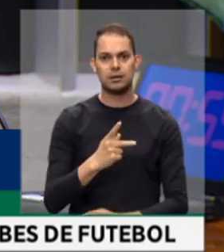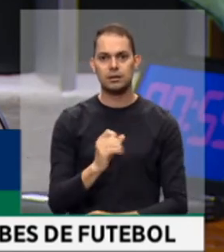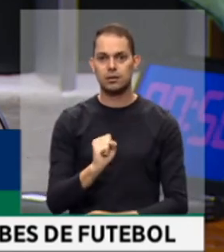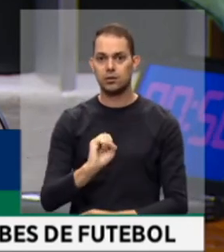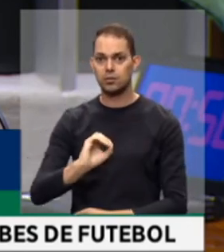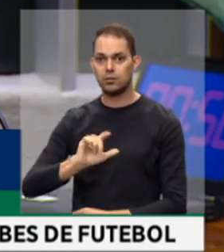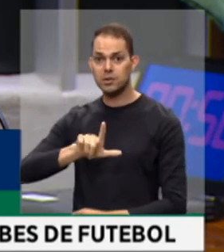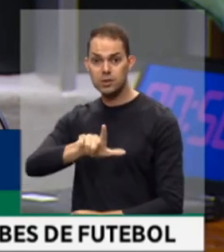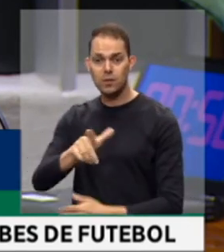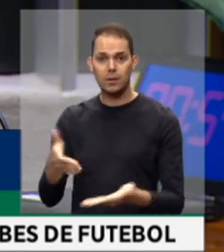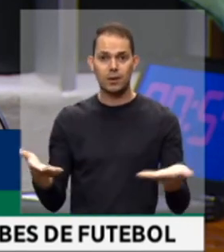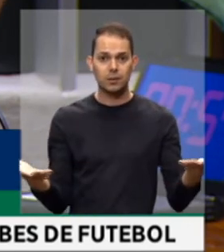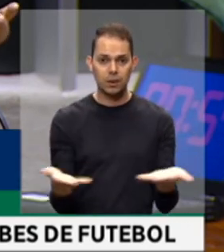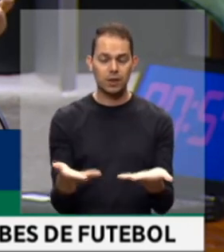DIGO QUE ME HONRA MUITO FALAR AQUI EM NOME DO PSOL... NESTE